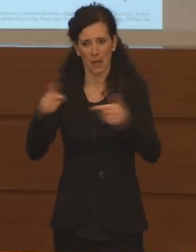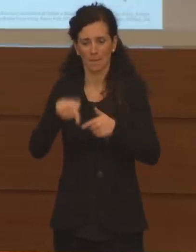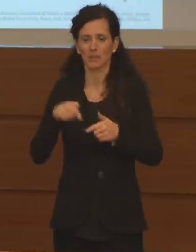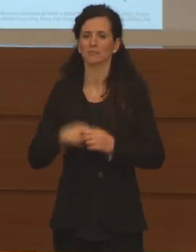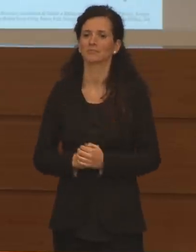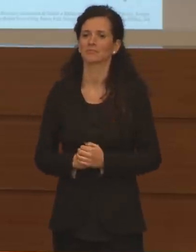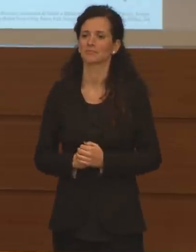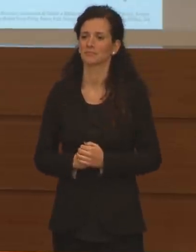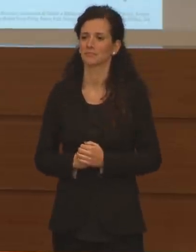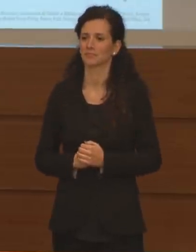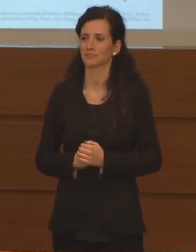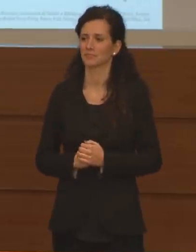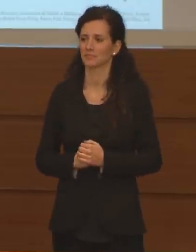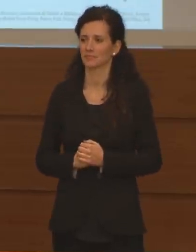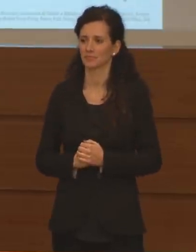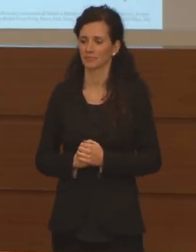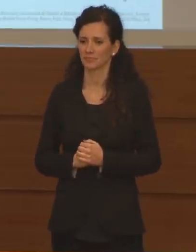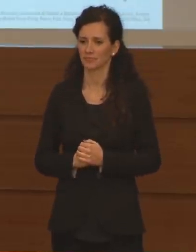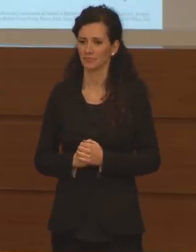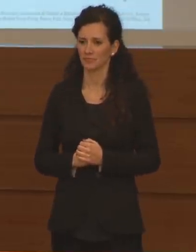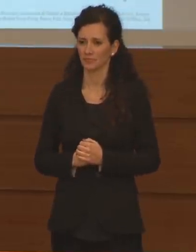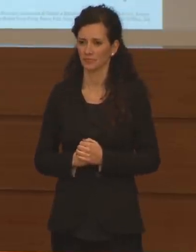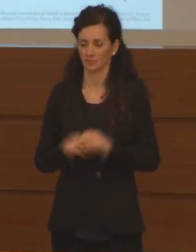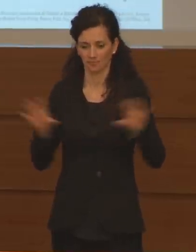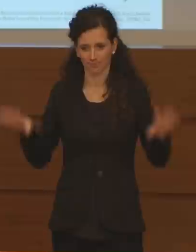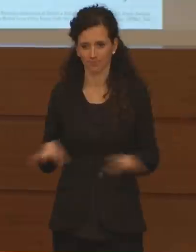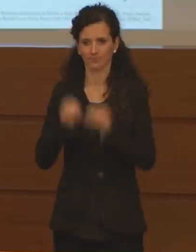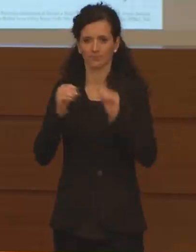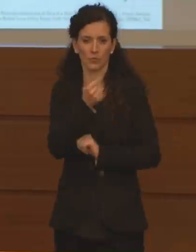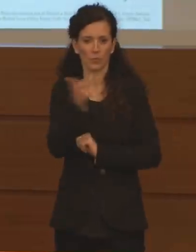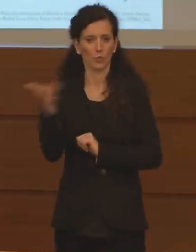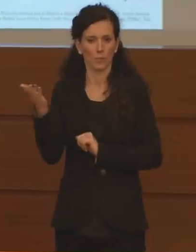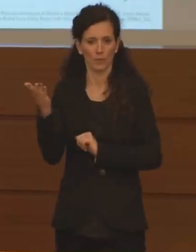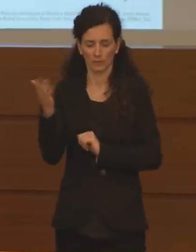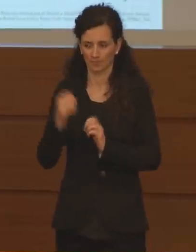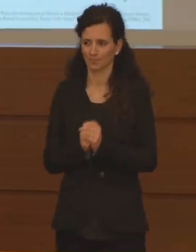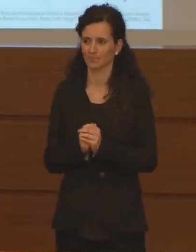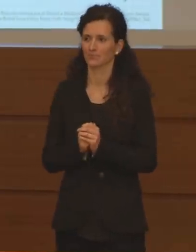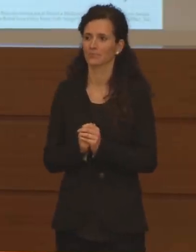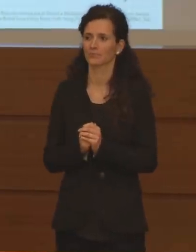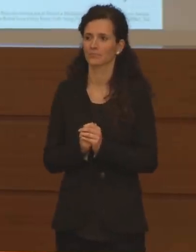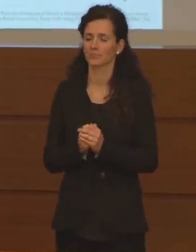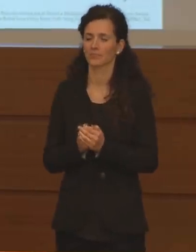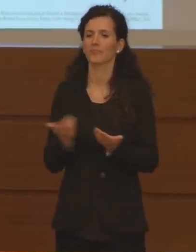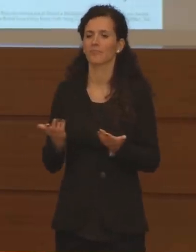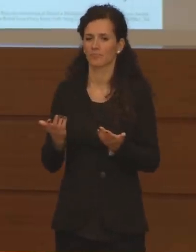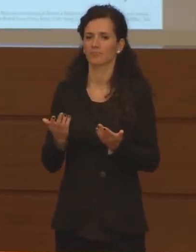Partiamo dal numero dei dati, intanto un dato positivo